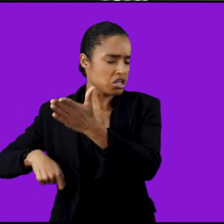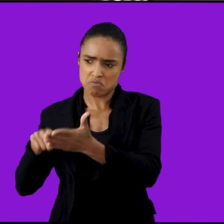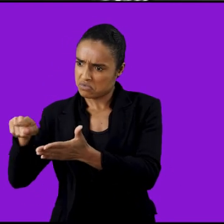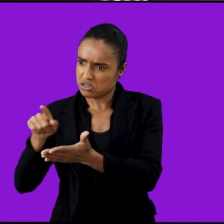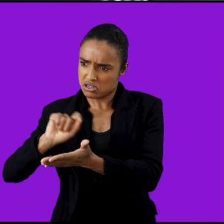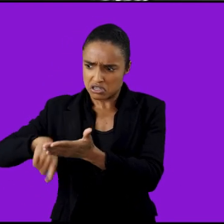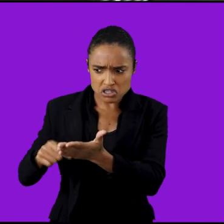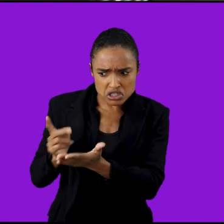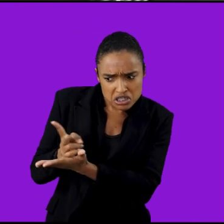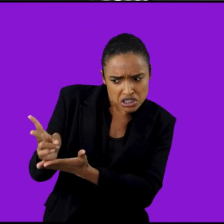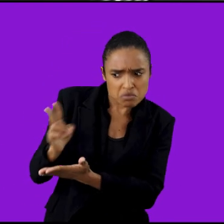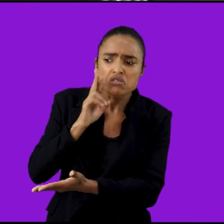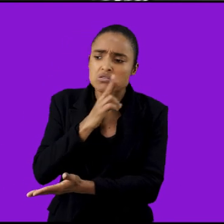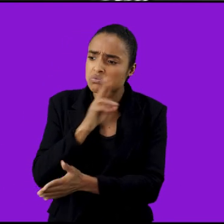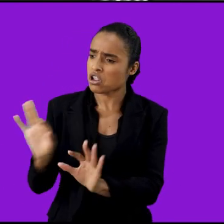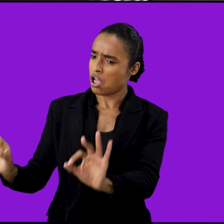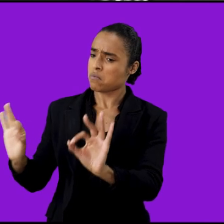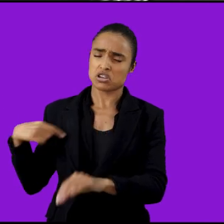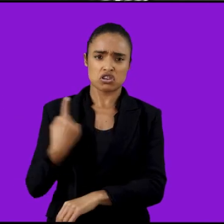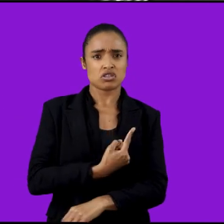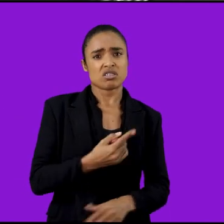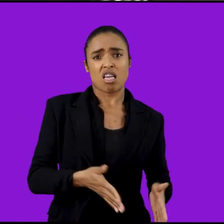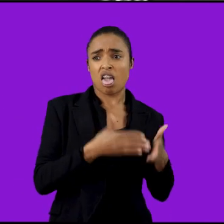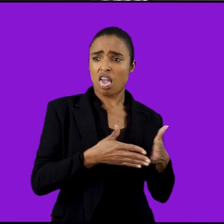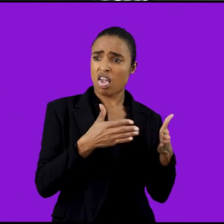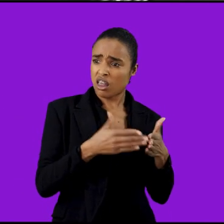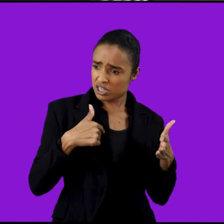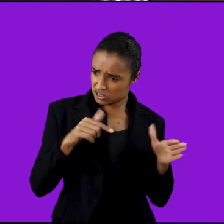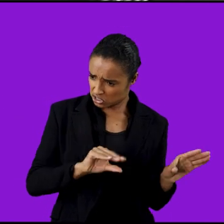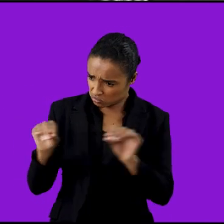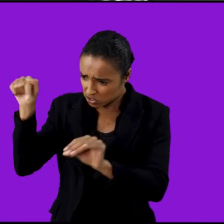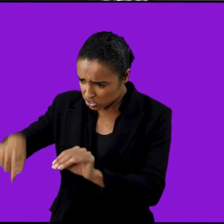na mitologia do showbusiness. A assinatura do contrato é sempre num restaurante chique.